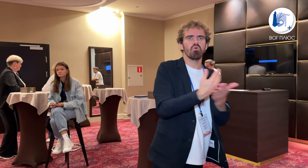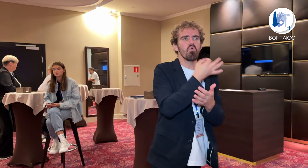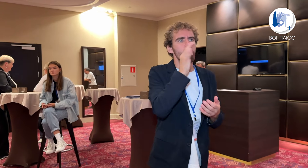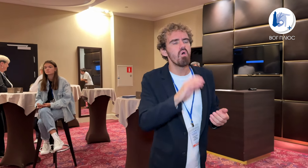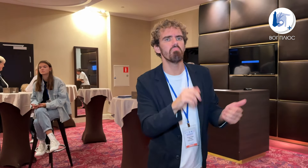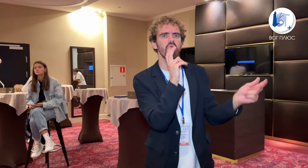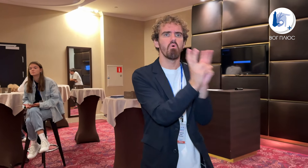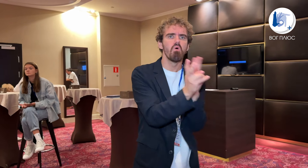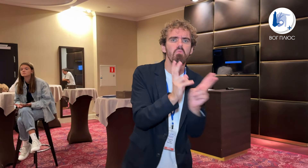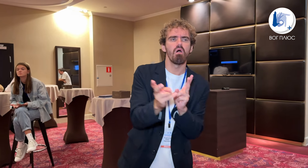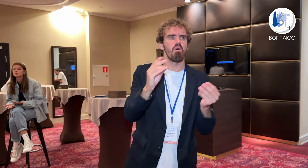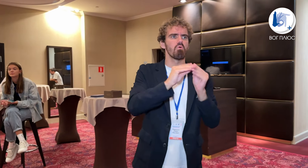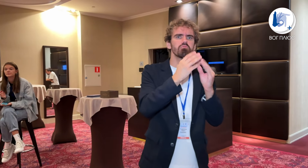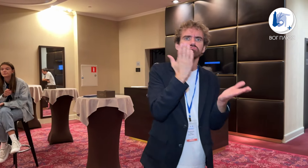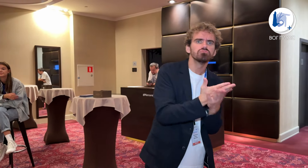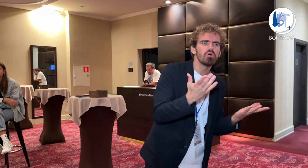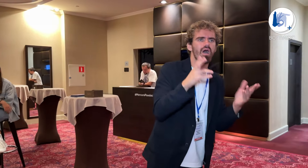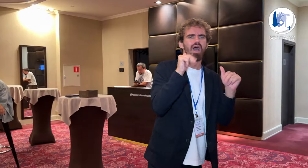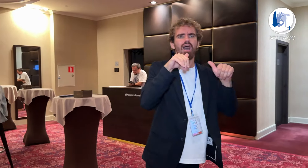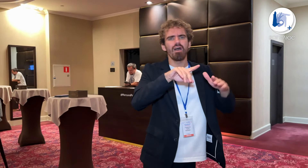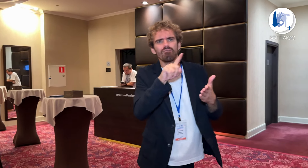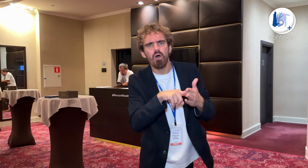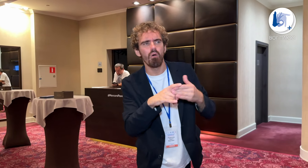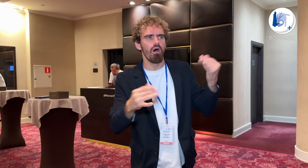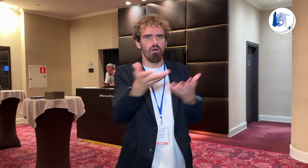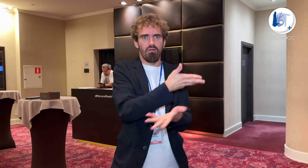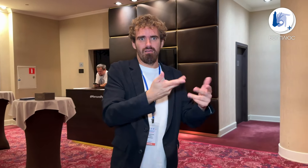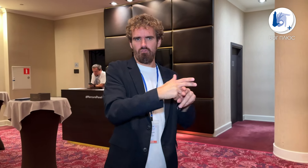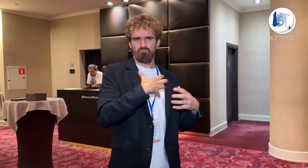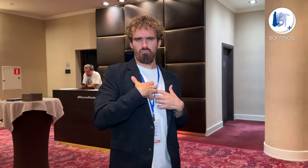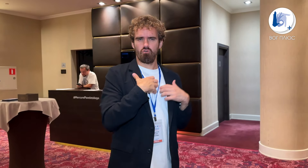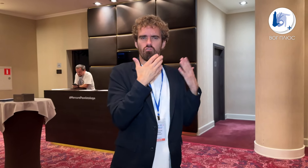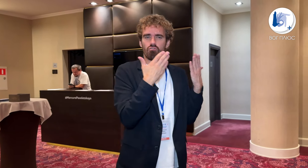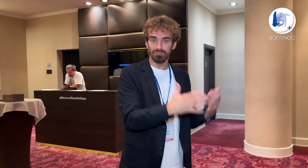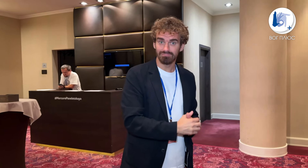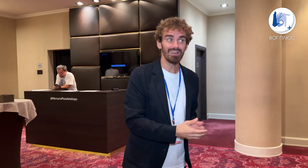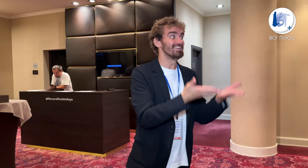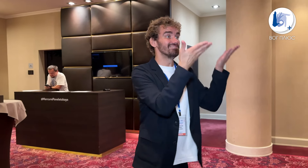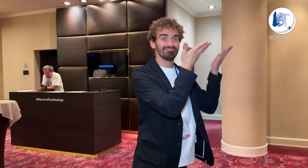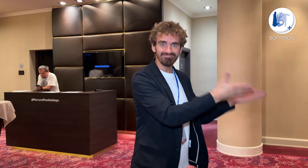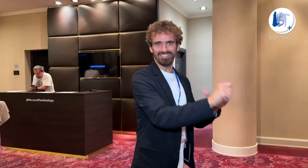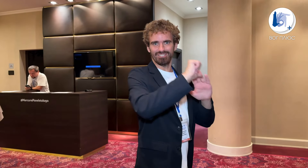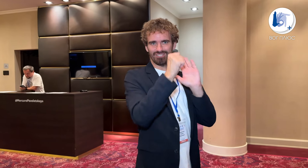получать новые знания, делиться проблемами и искать пути их решения.